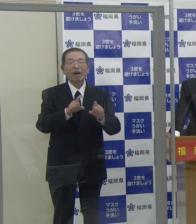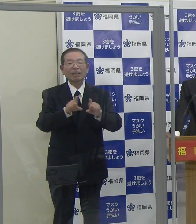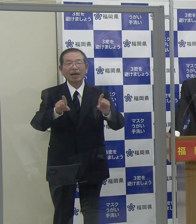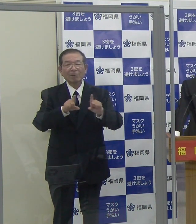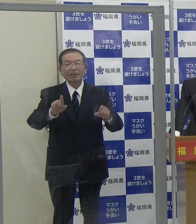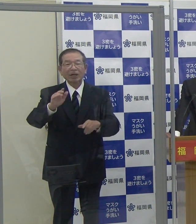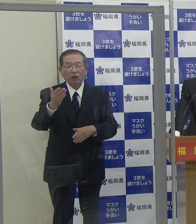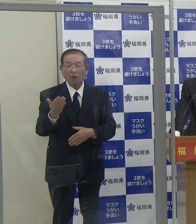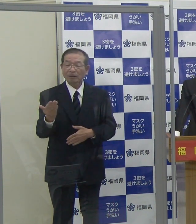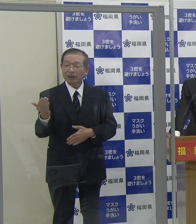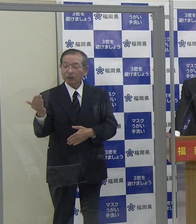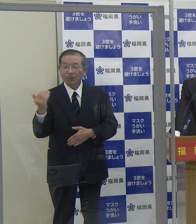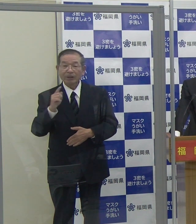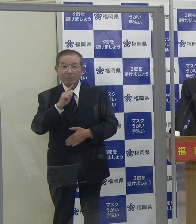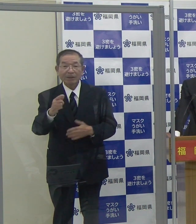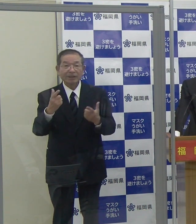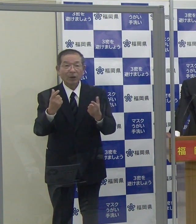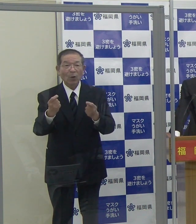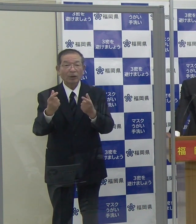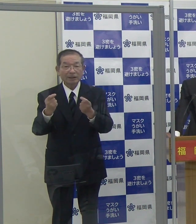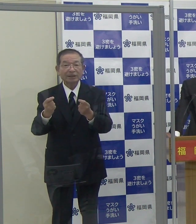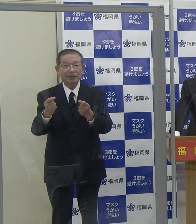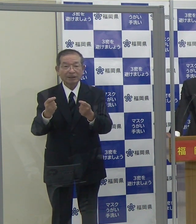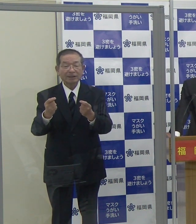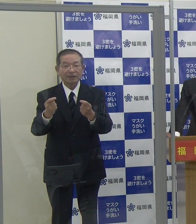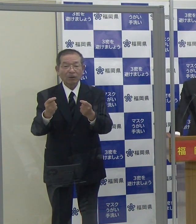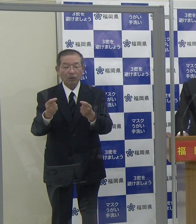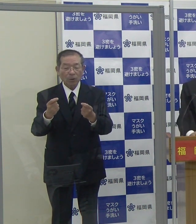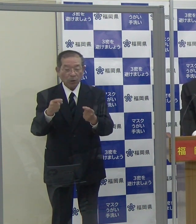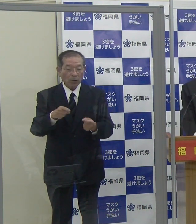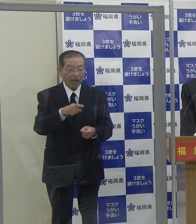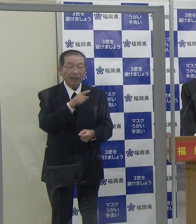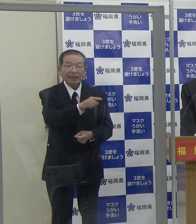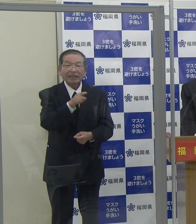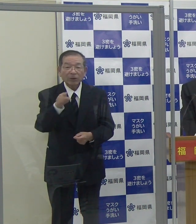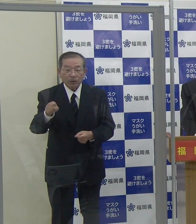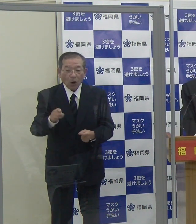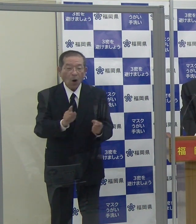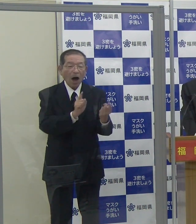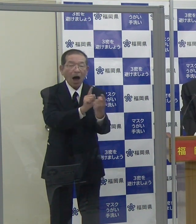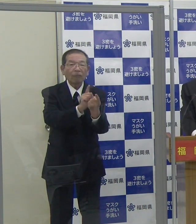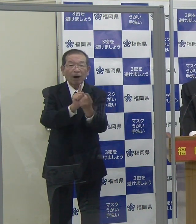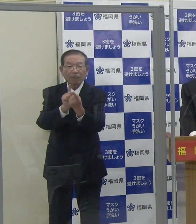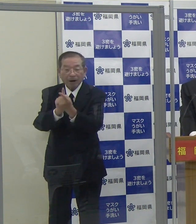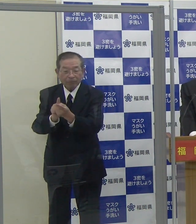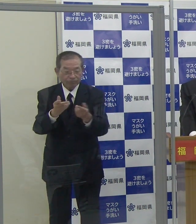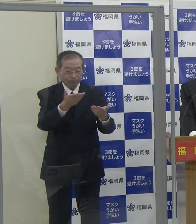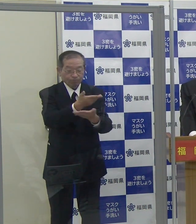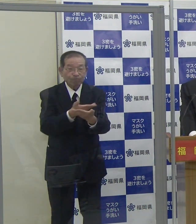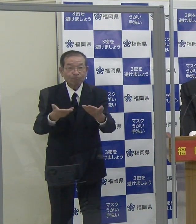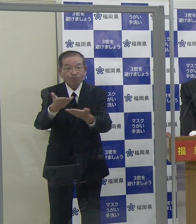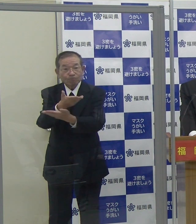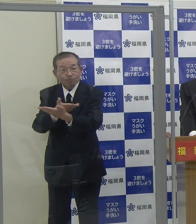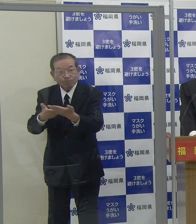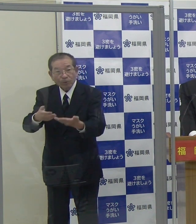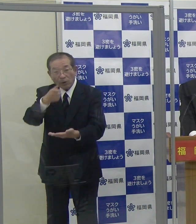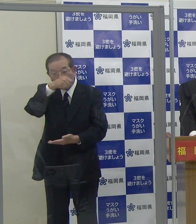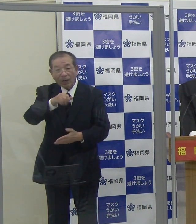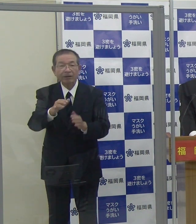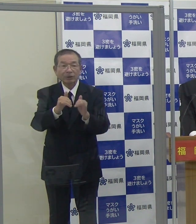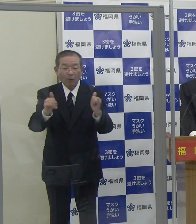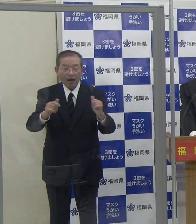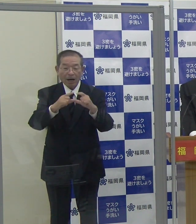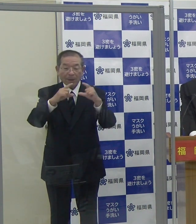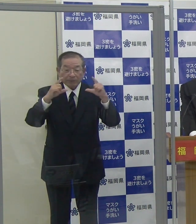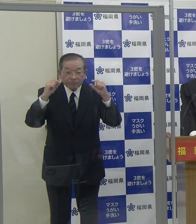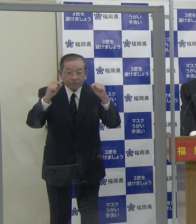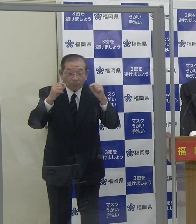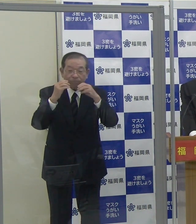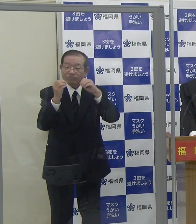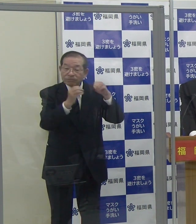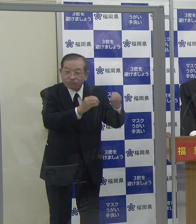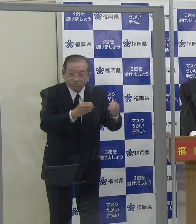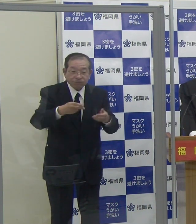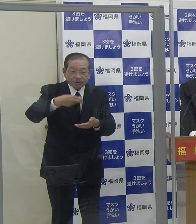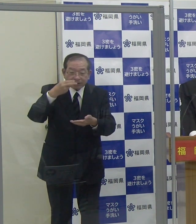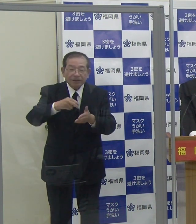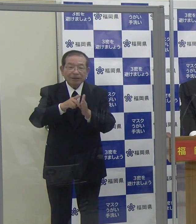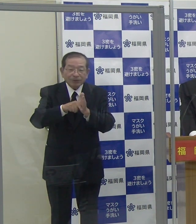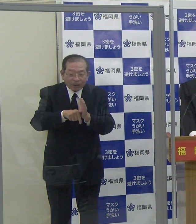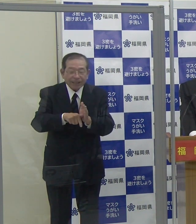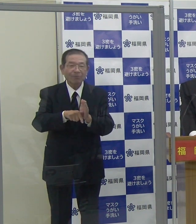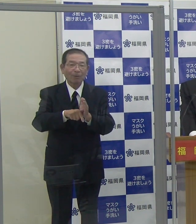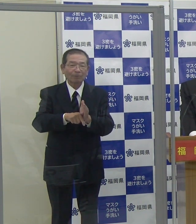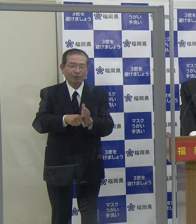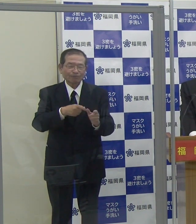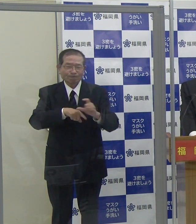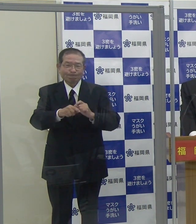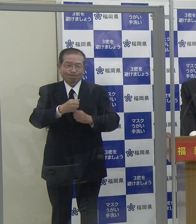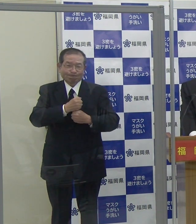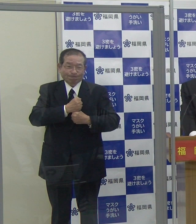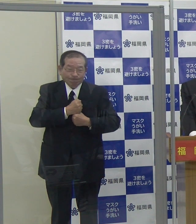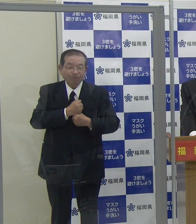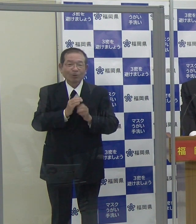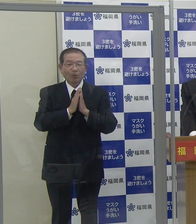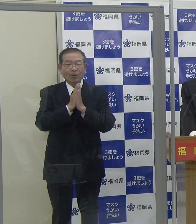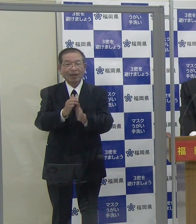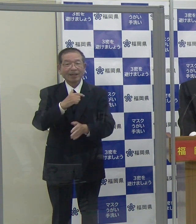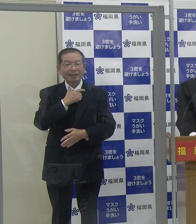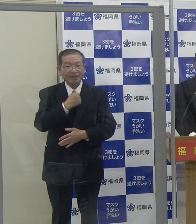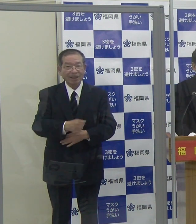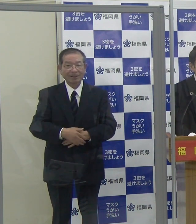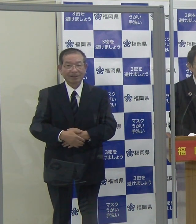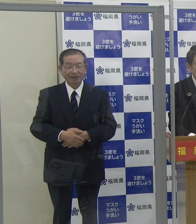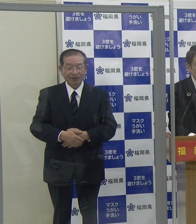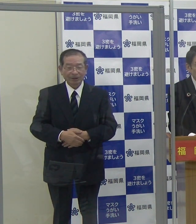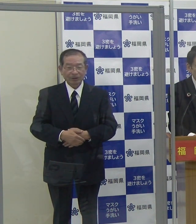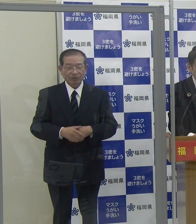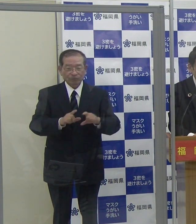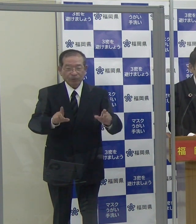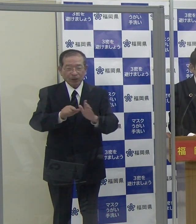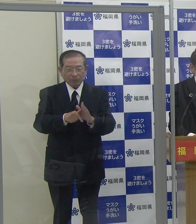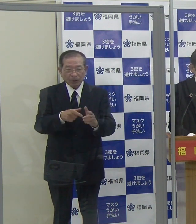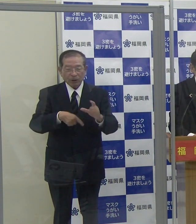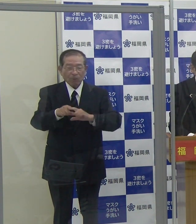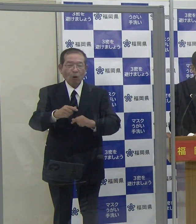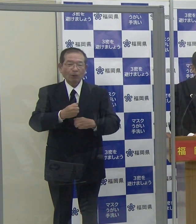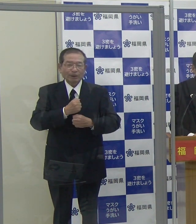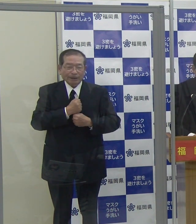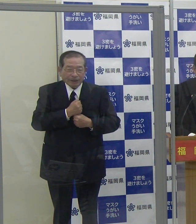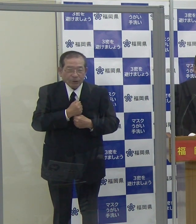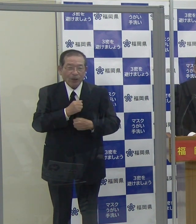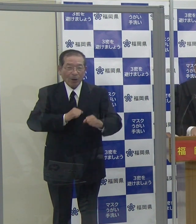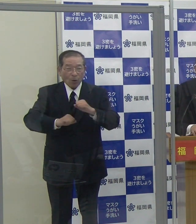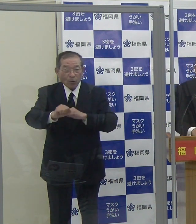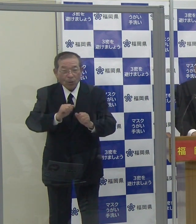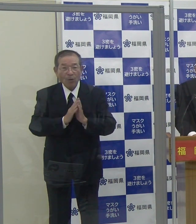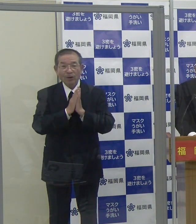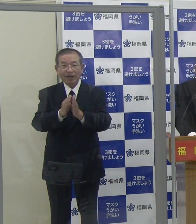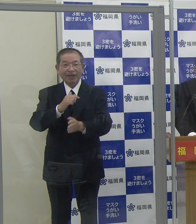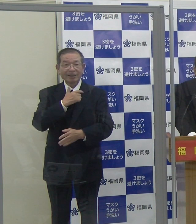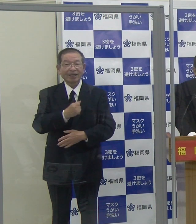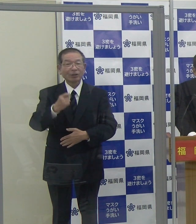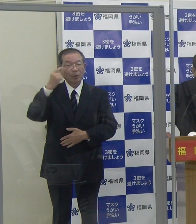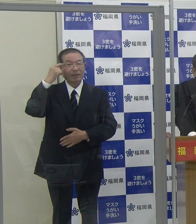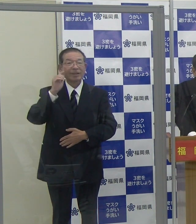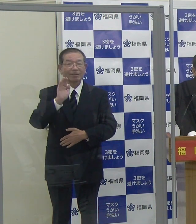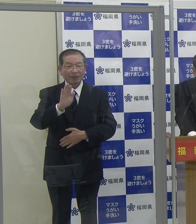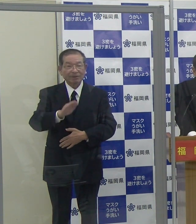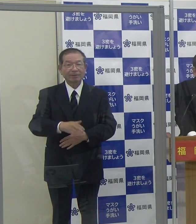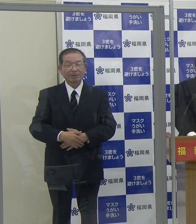こういった方々とお会いになる方々は、マスクを外す飲食などの場面では、いつも以上に慎重な行動をお願いいたします。